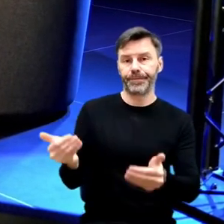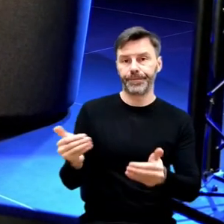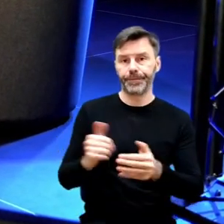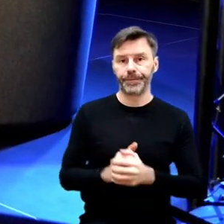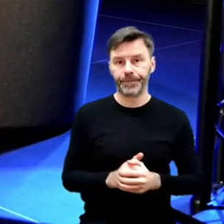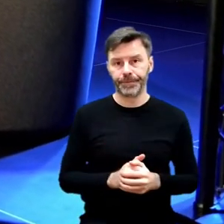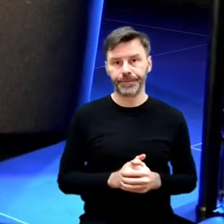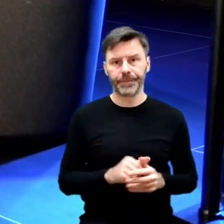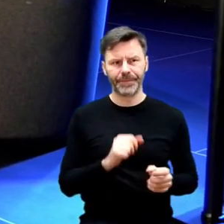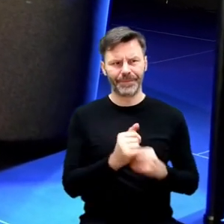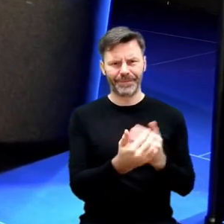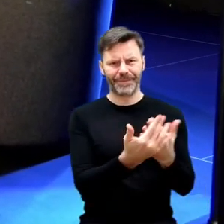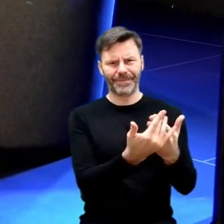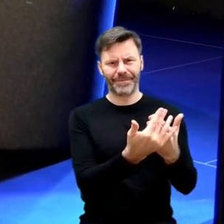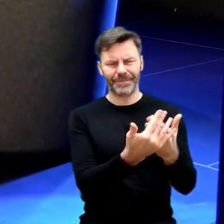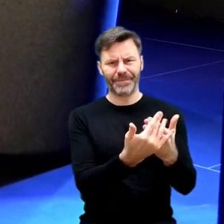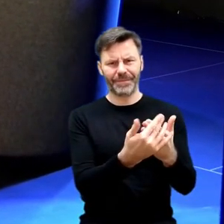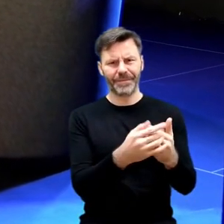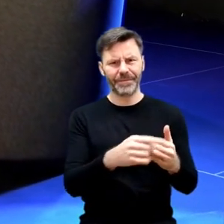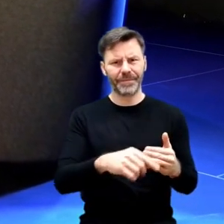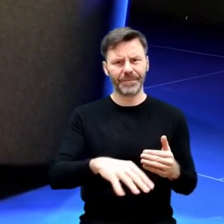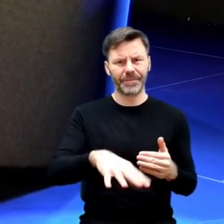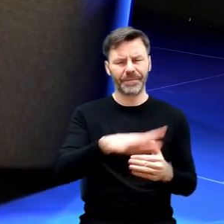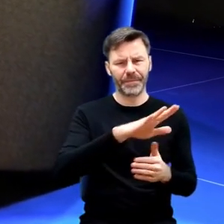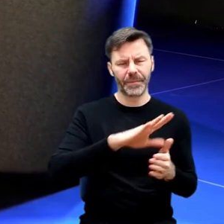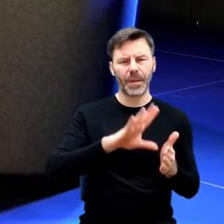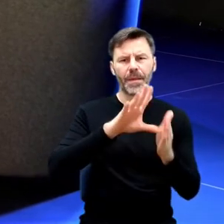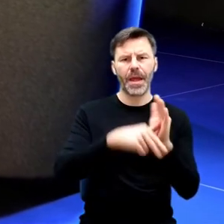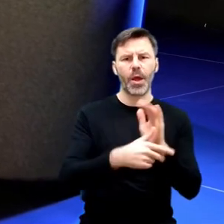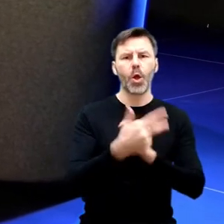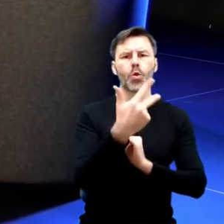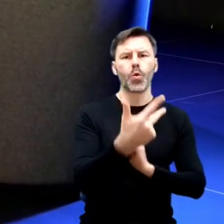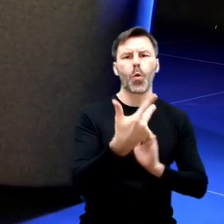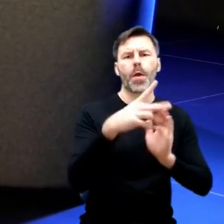aglomeracji trójmiejskiej, przepiękne miasto Hel.